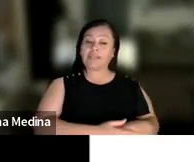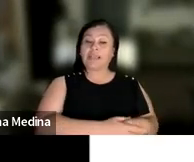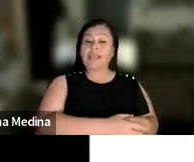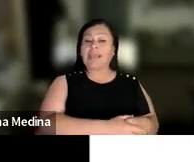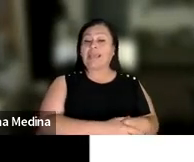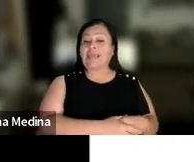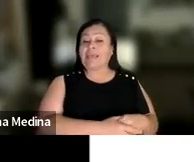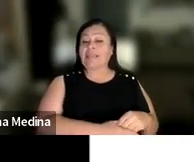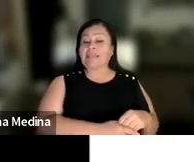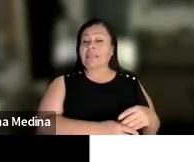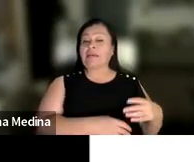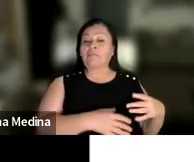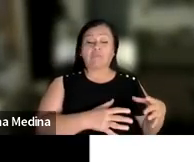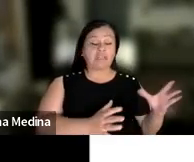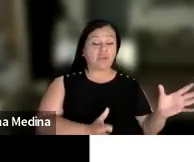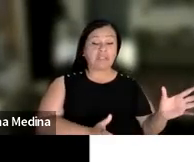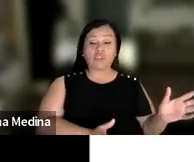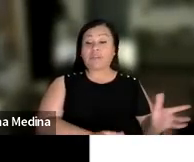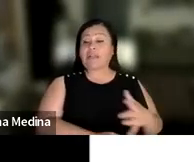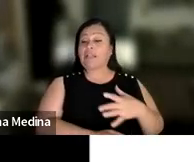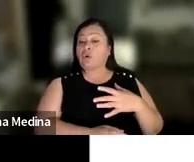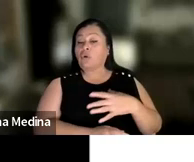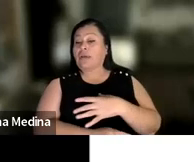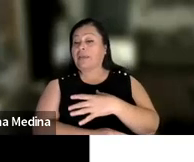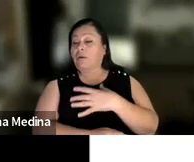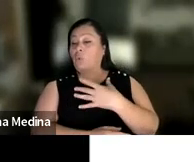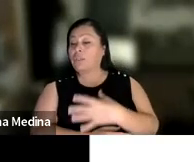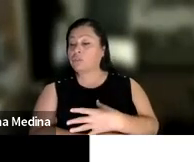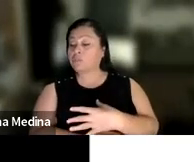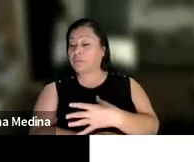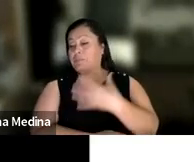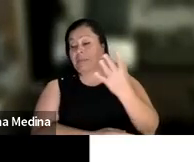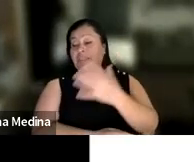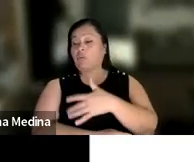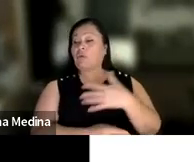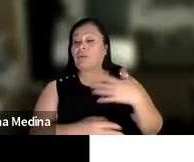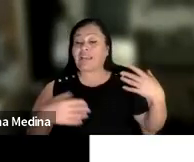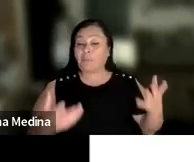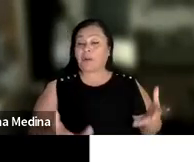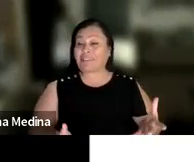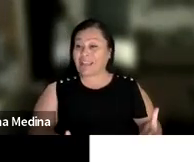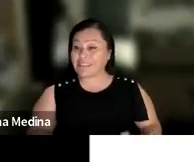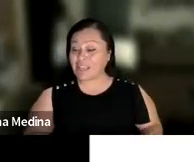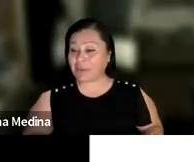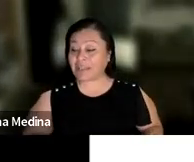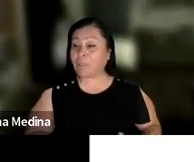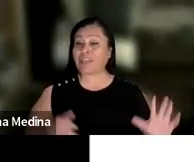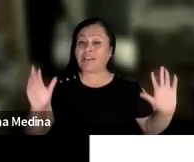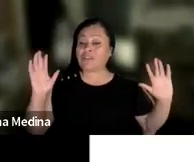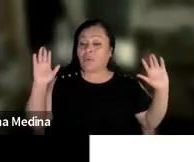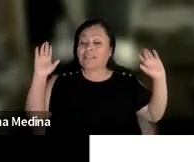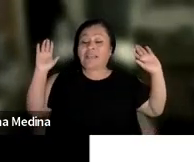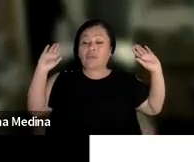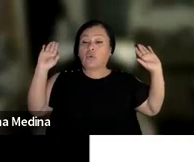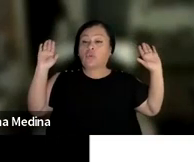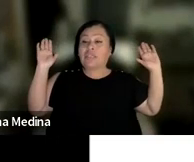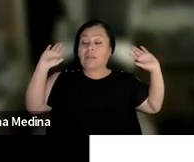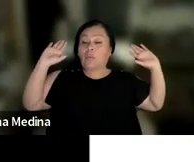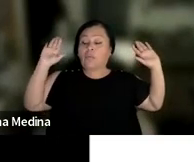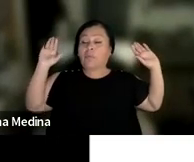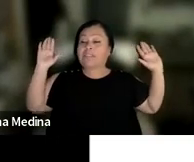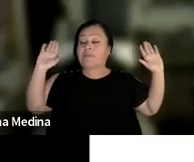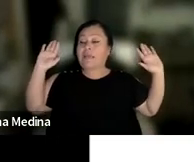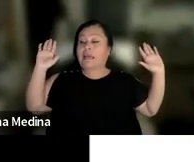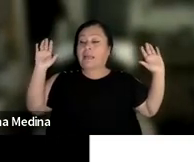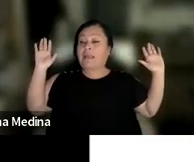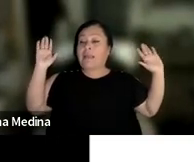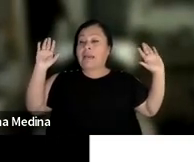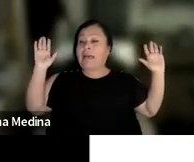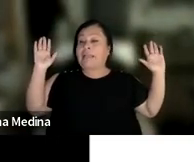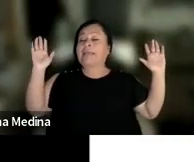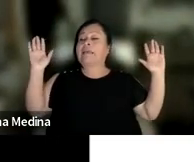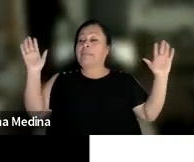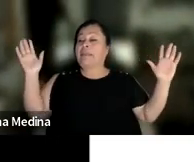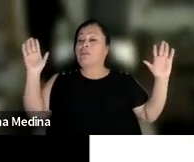Otra de las cosas cosas chocaba con las cosas o con las personas. Tienen reacciones de sobresalto cuando, especialmente cuando le llegan por atrás, ¿verdad?